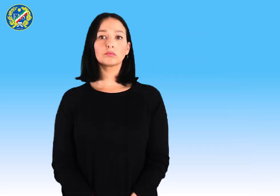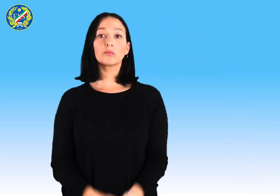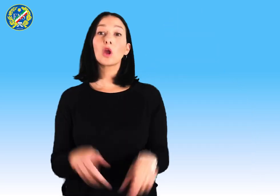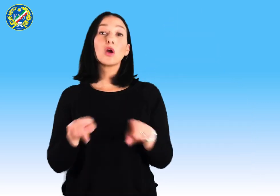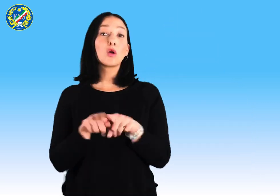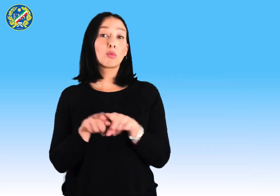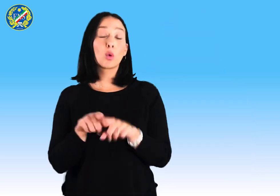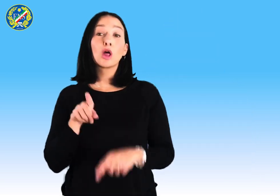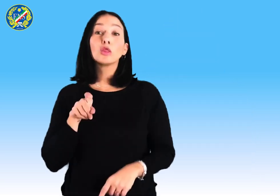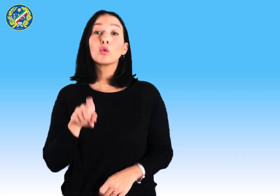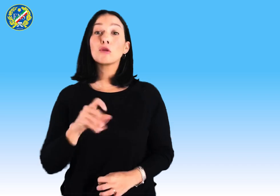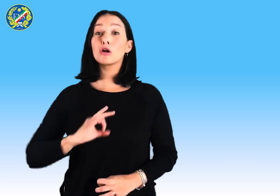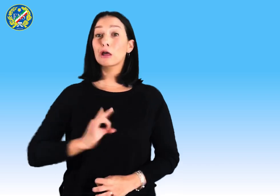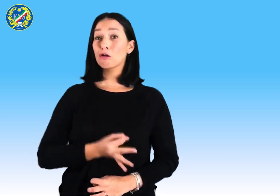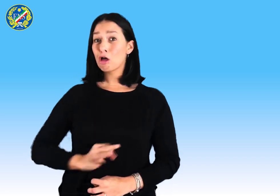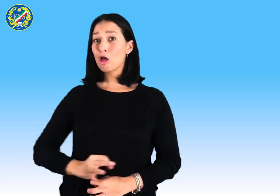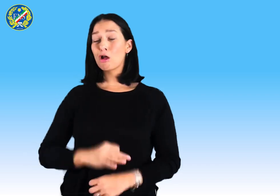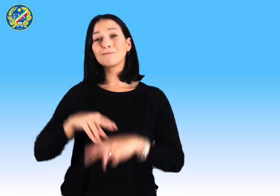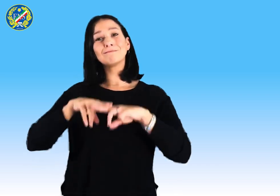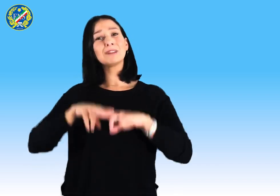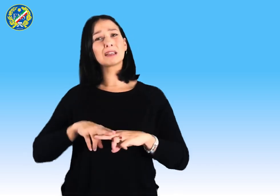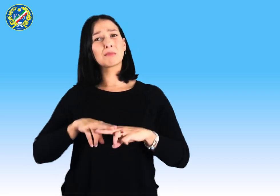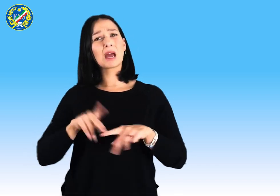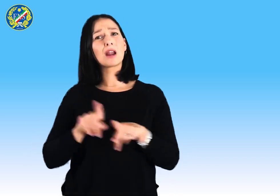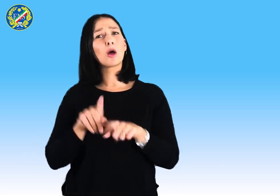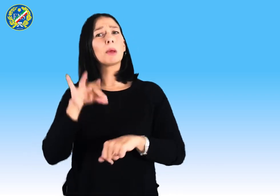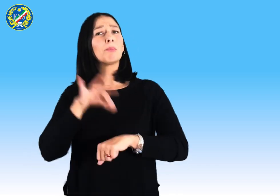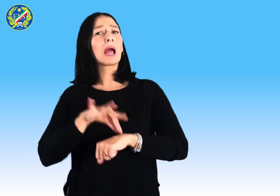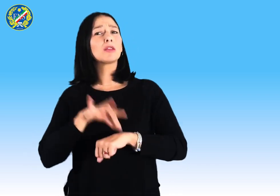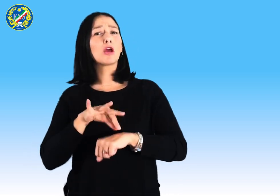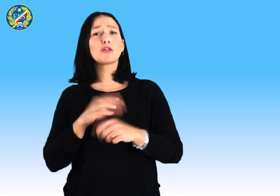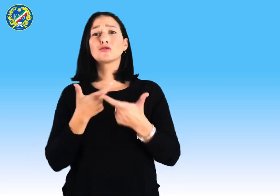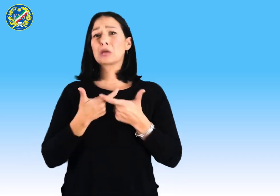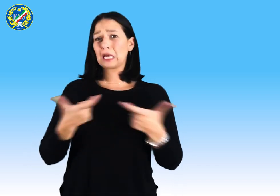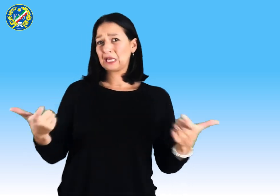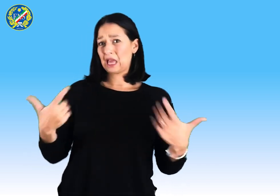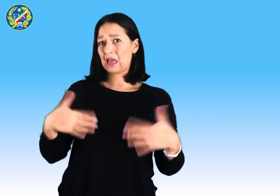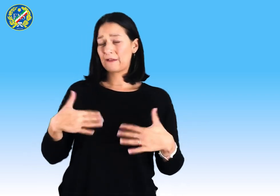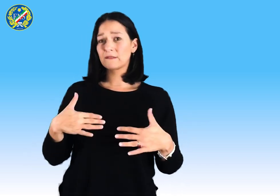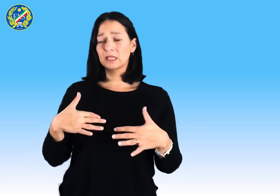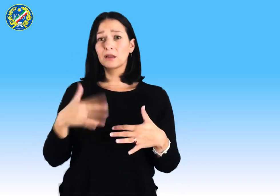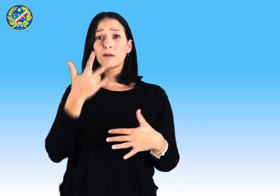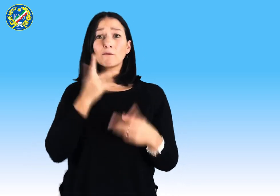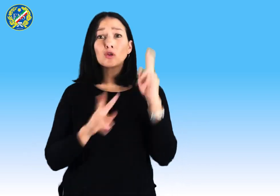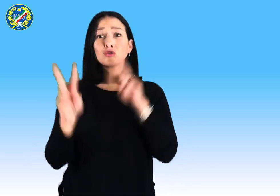Tuttavia, il tumore del colon rimane una patologia grave contro la quale